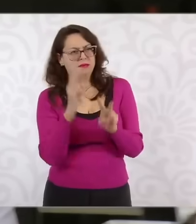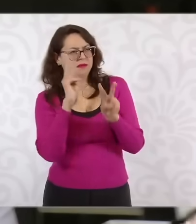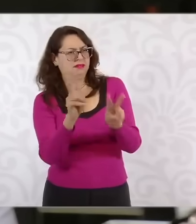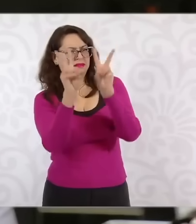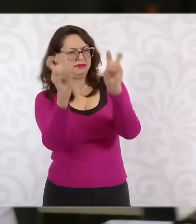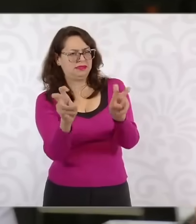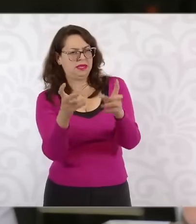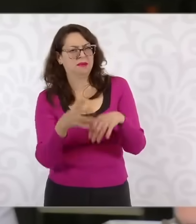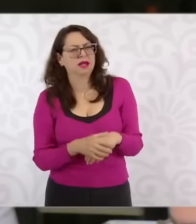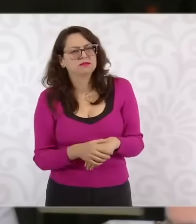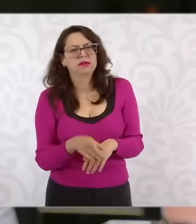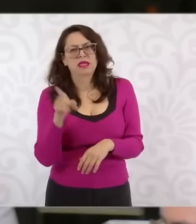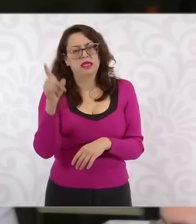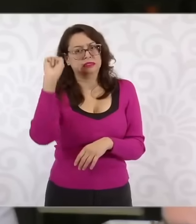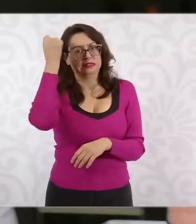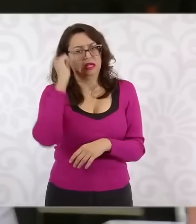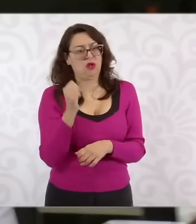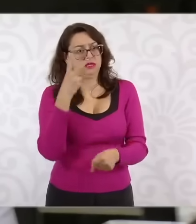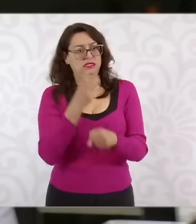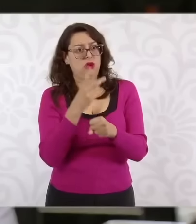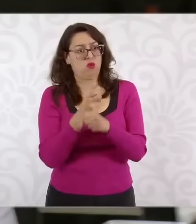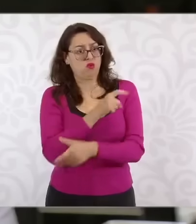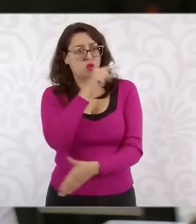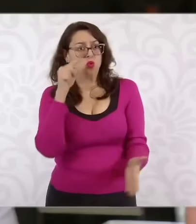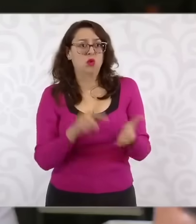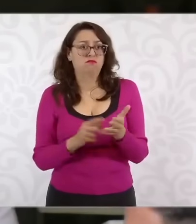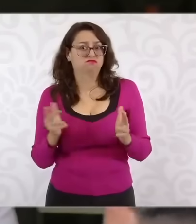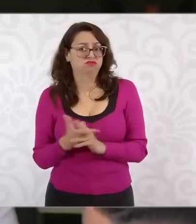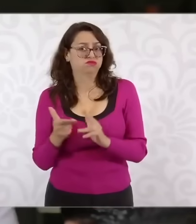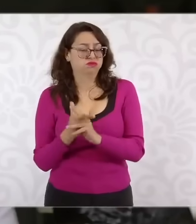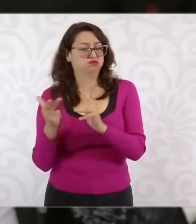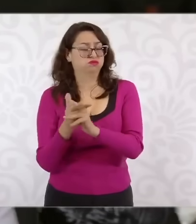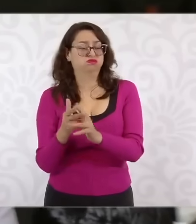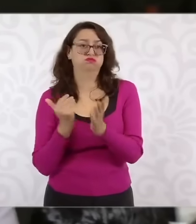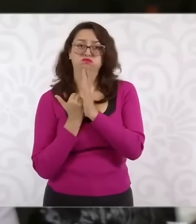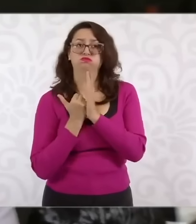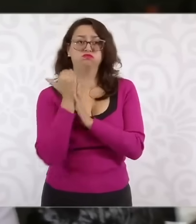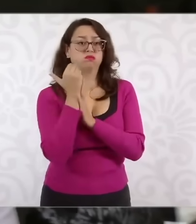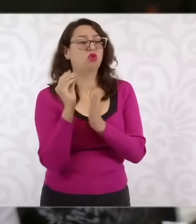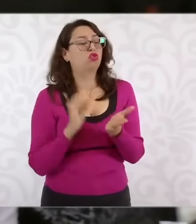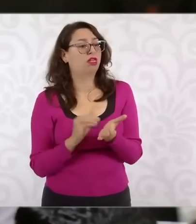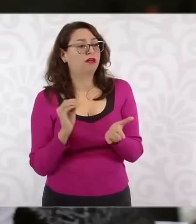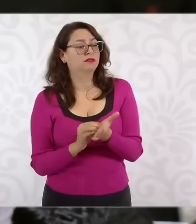es el segundo lugar en estados con más homicidios dolosos. ¿Cuál es la perspectiva que tiene después